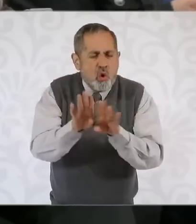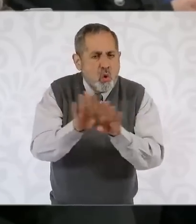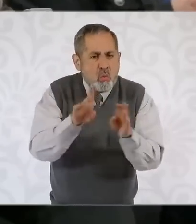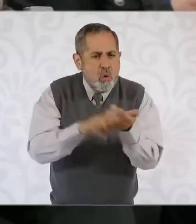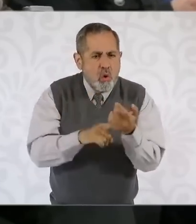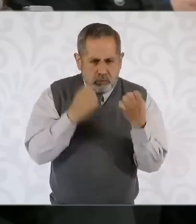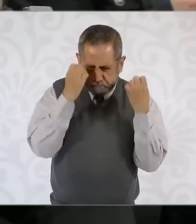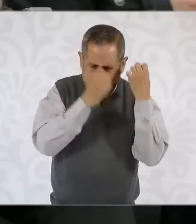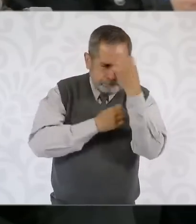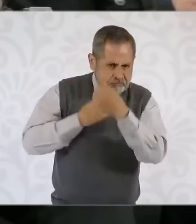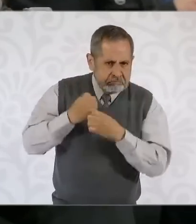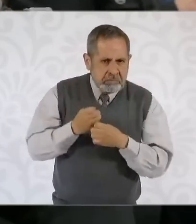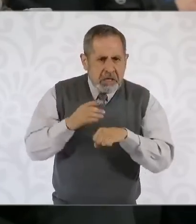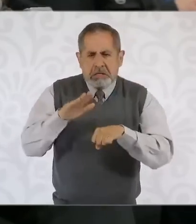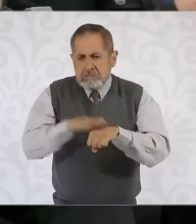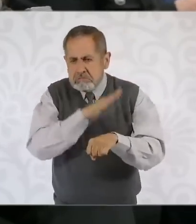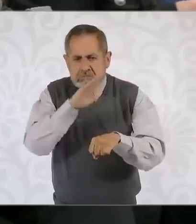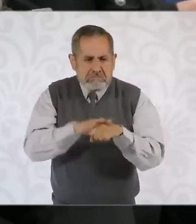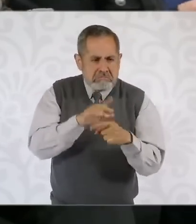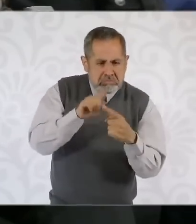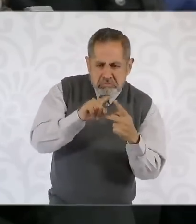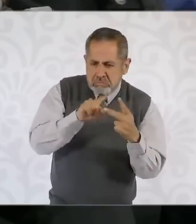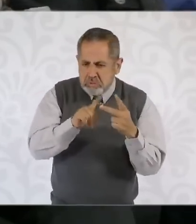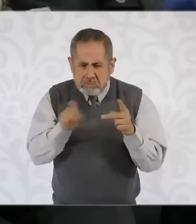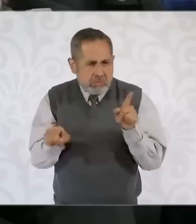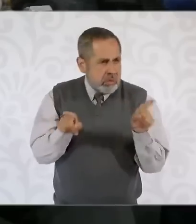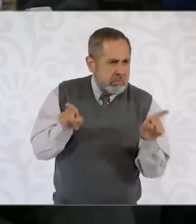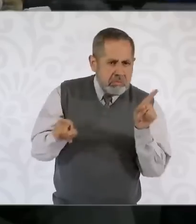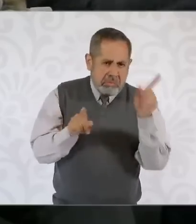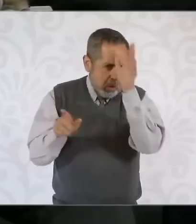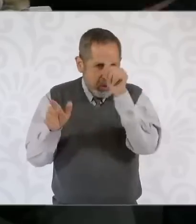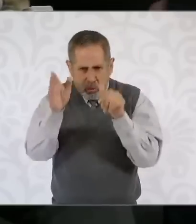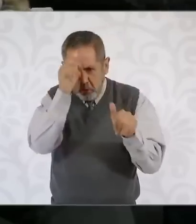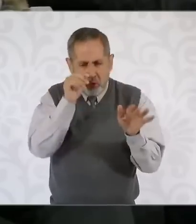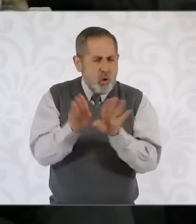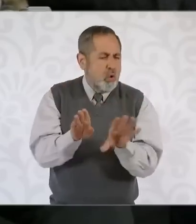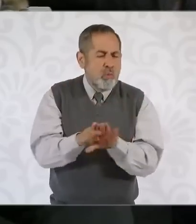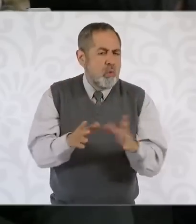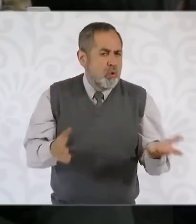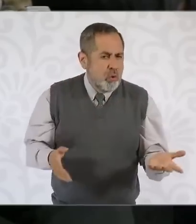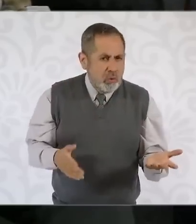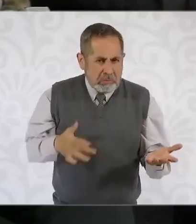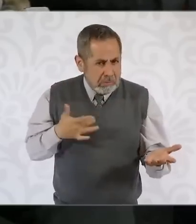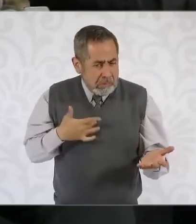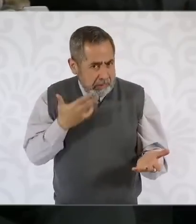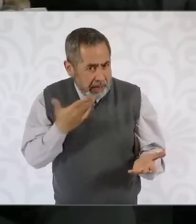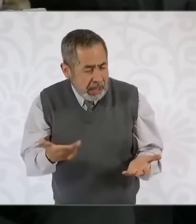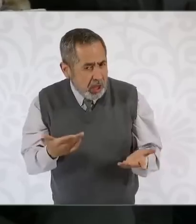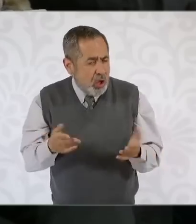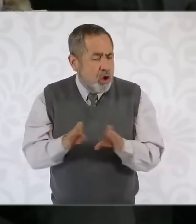los alcances de estos equipos y sobre todo cómo se va a evaluar el compromiso del gobierno de